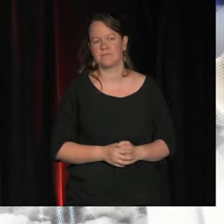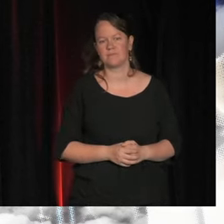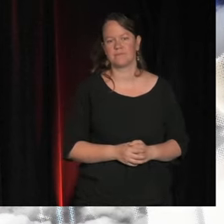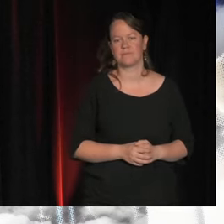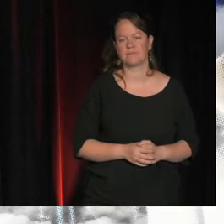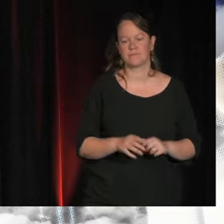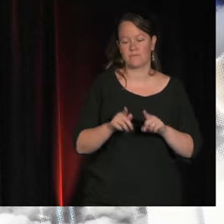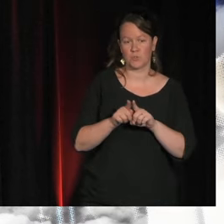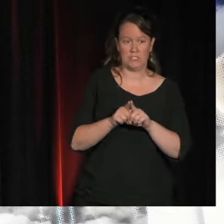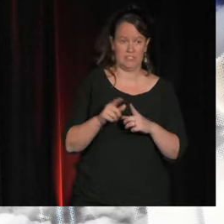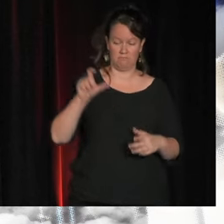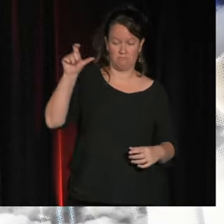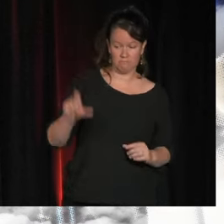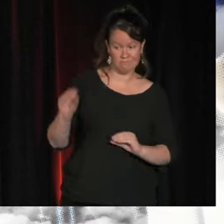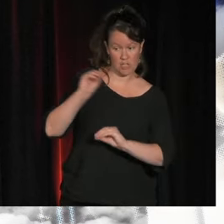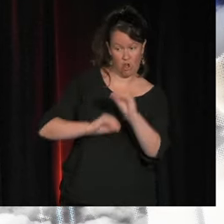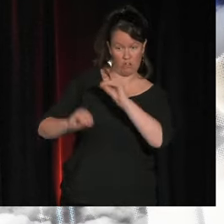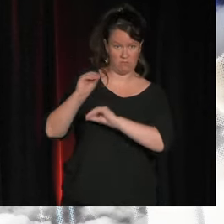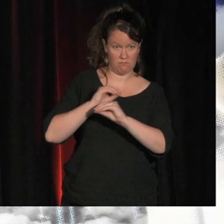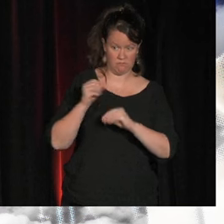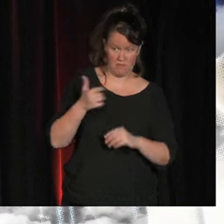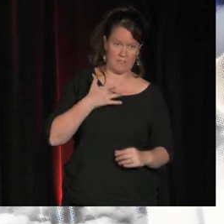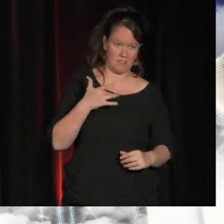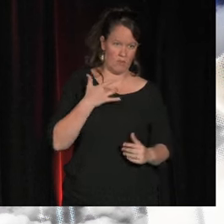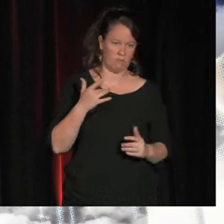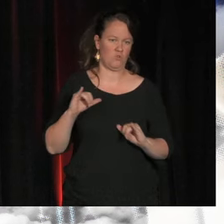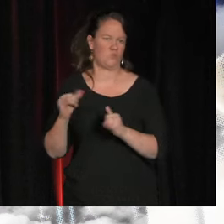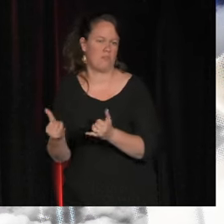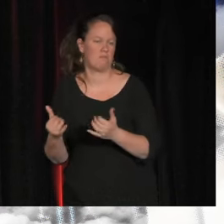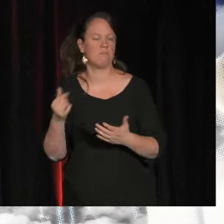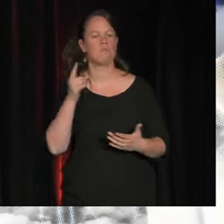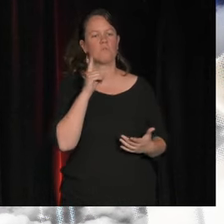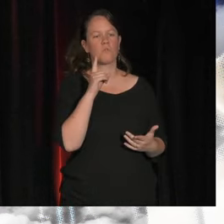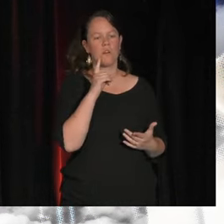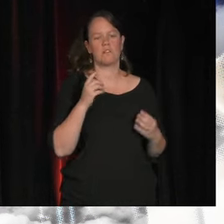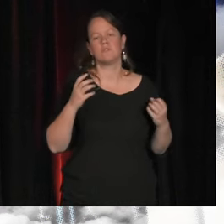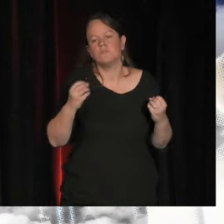les healers fun à jouer, c'est-à-dire qu'il n'y a pas seulement de créer des dégâts, on en parlait tout à l'heure, pas faire du death match, etc.